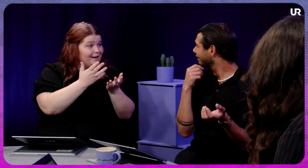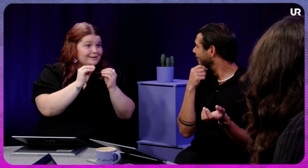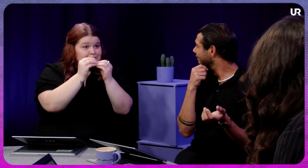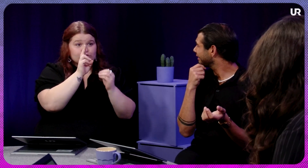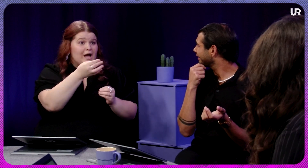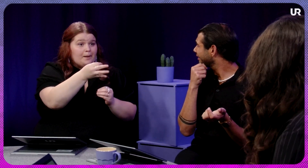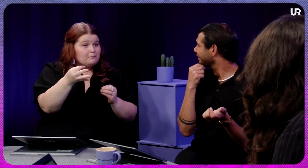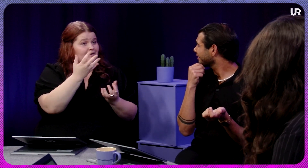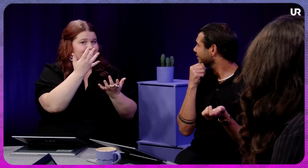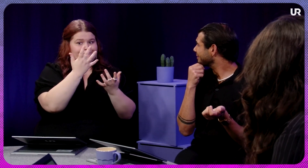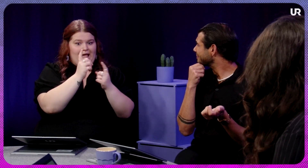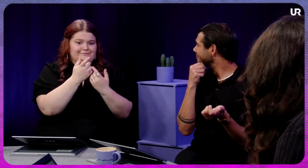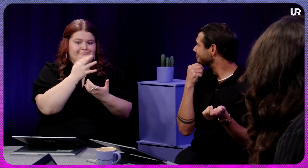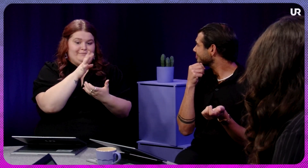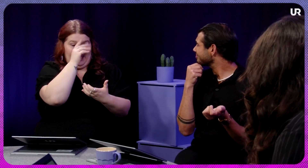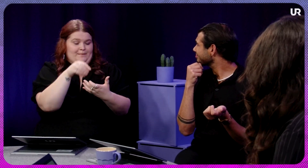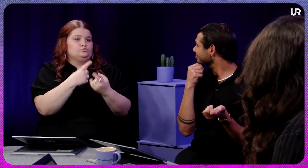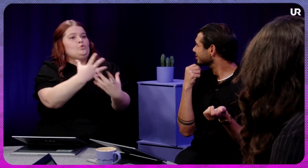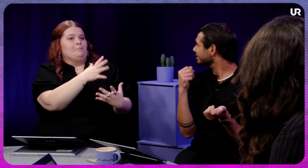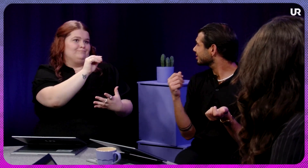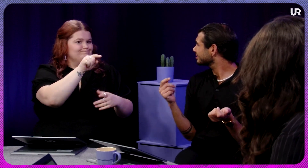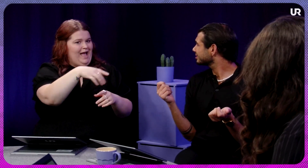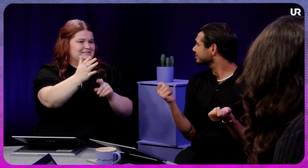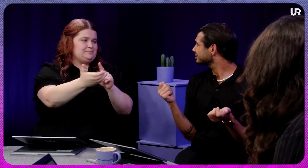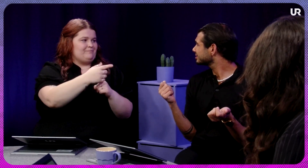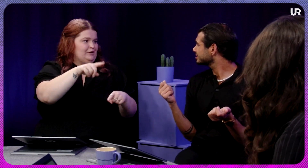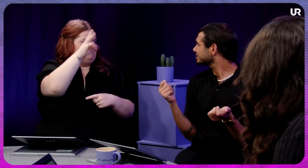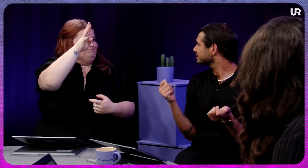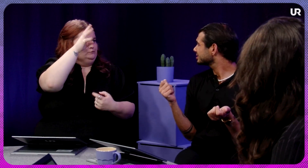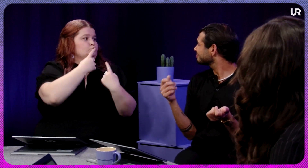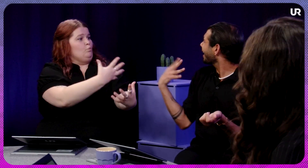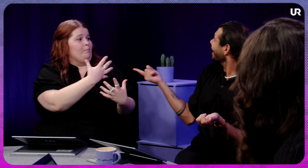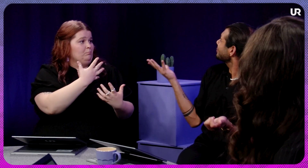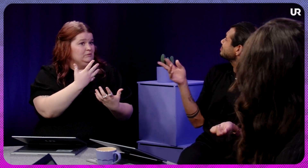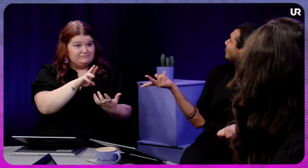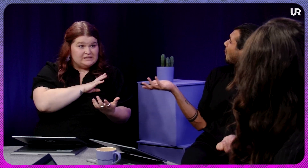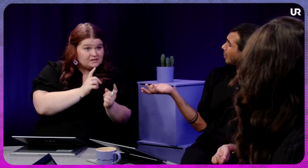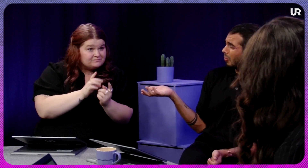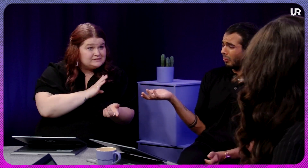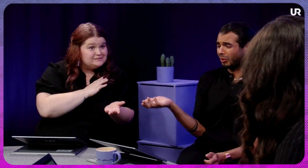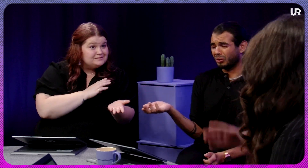Ja, man skapar säkert någon app som man kan installera på mobilen så ser man vad som är deepfake och inte. Amir: Ja, eller hur!